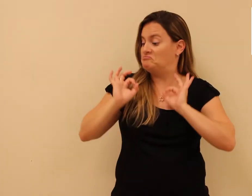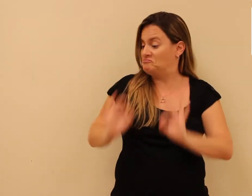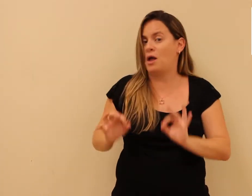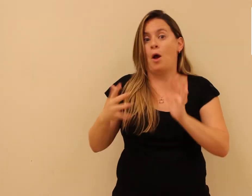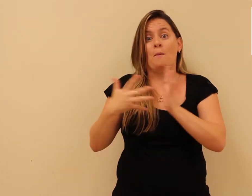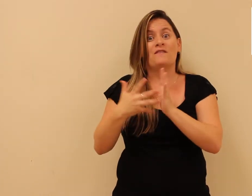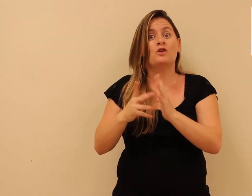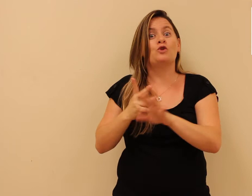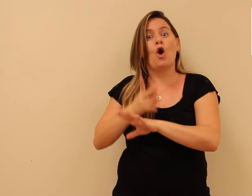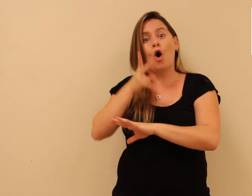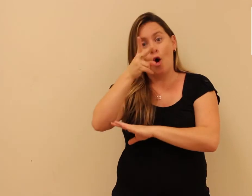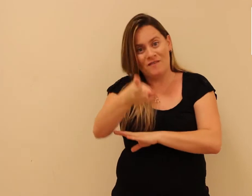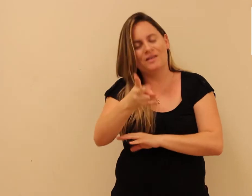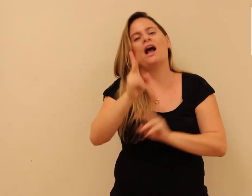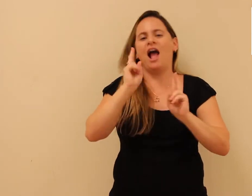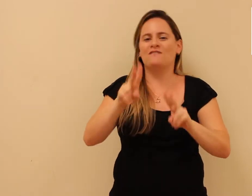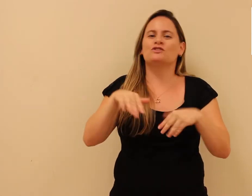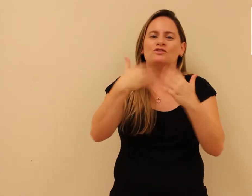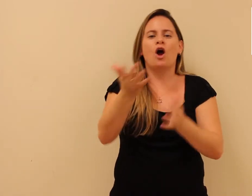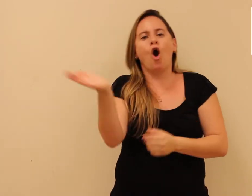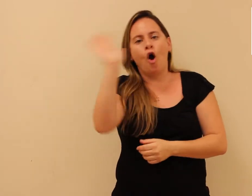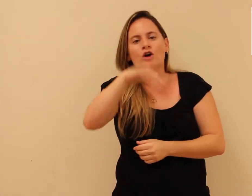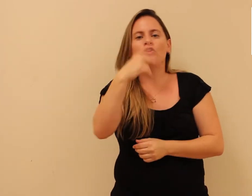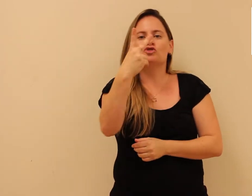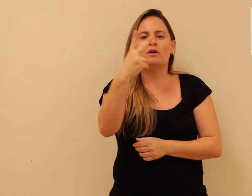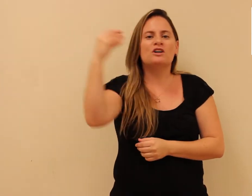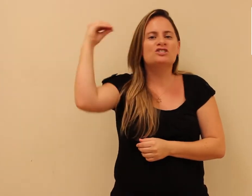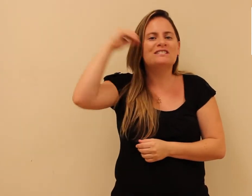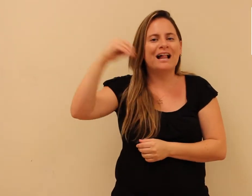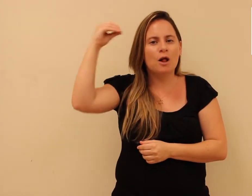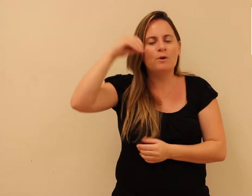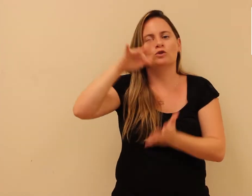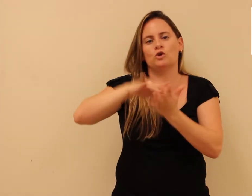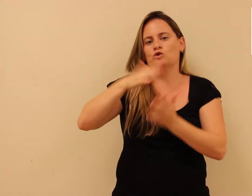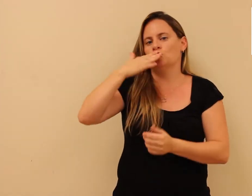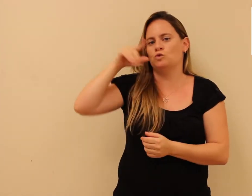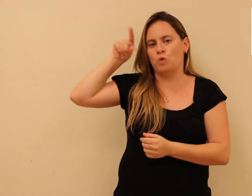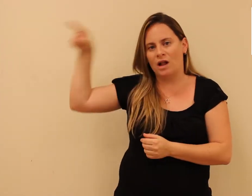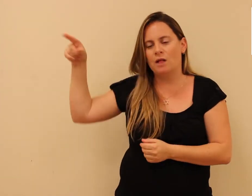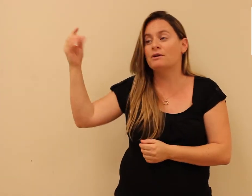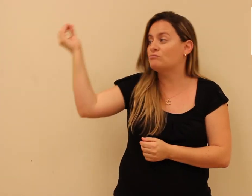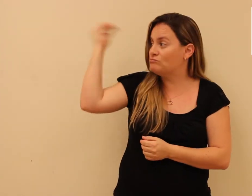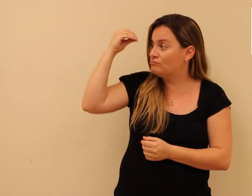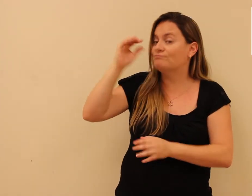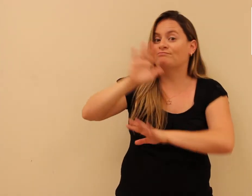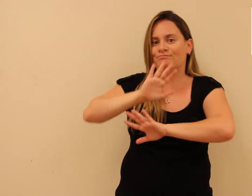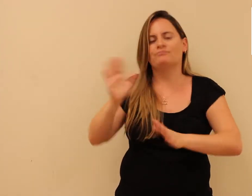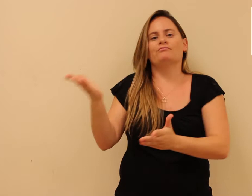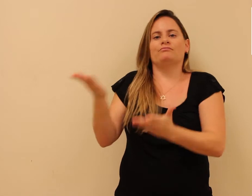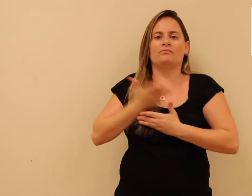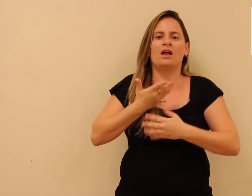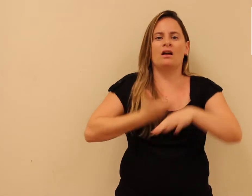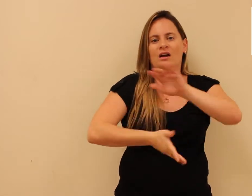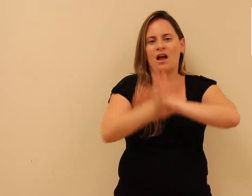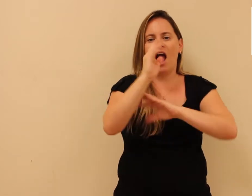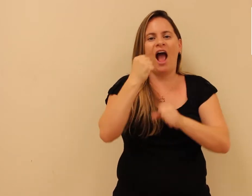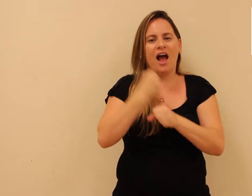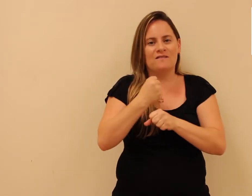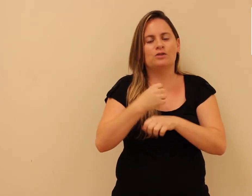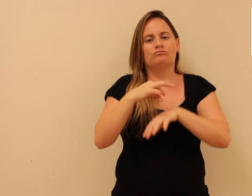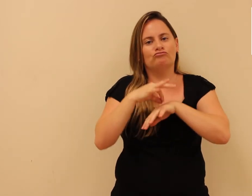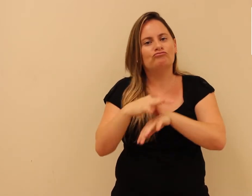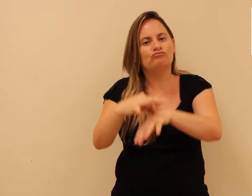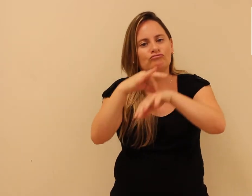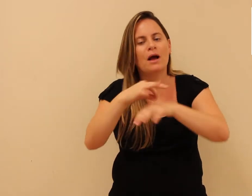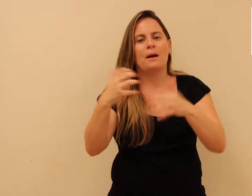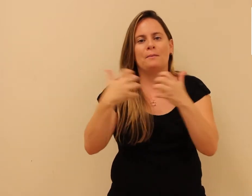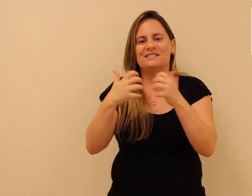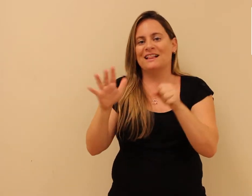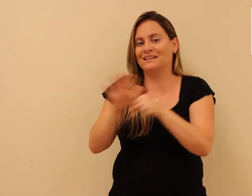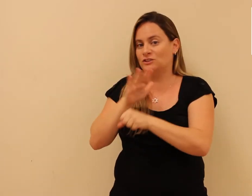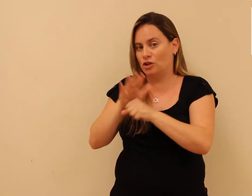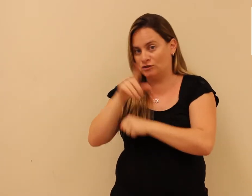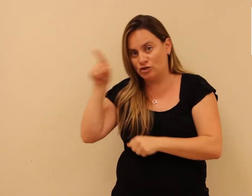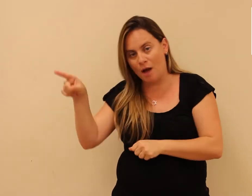מי שיעבור את המבחן יוכל לצאת לעוד 2 השתלמויות בירושלים ובסופן יוכל לעבוד כמדריך במוזיאון יד ושם